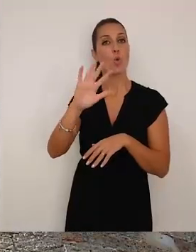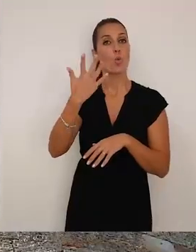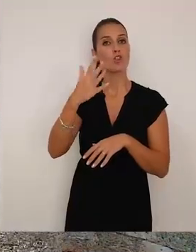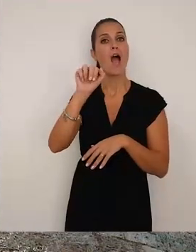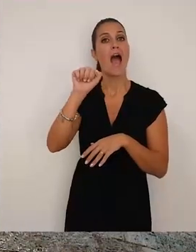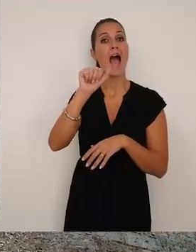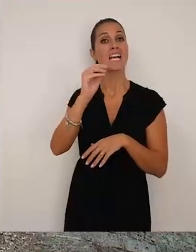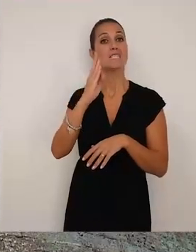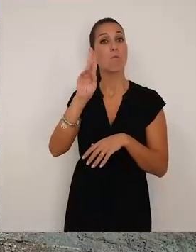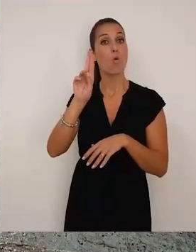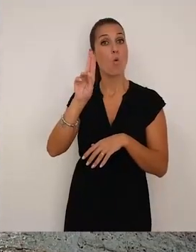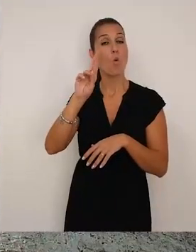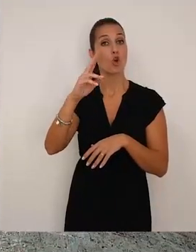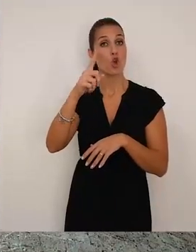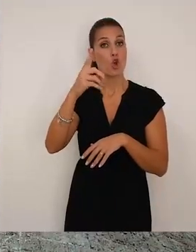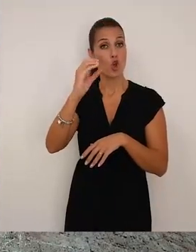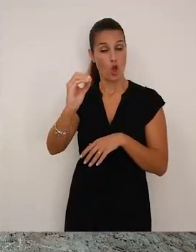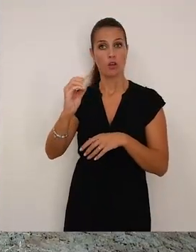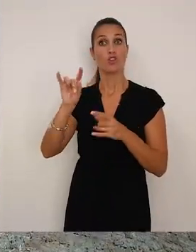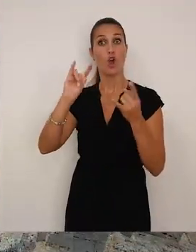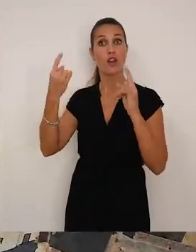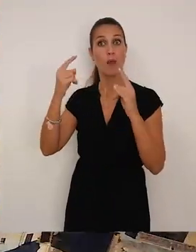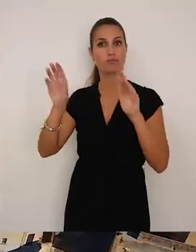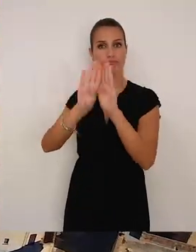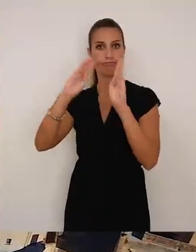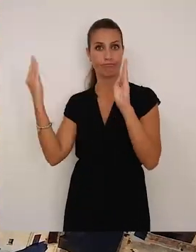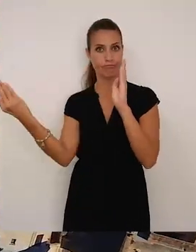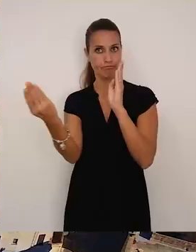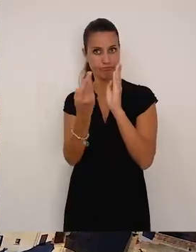d’Asburgo. Realizzata a pianta circolare, sul suo imponente